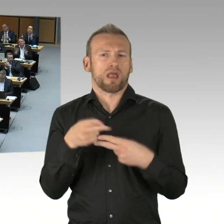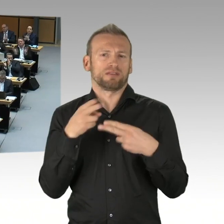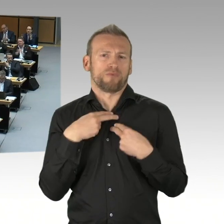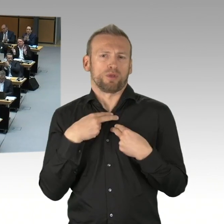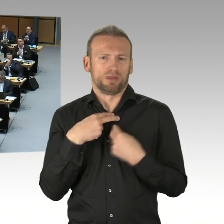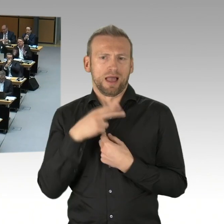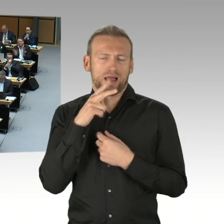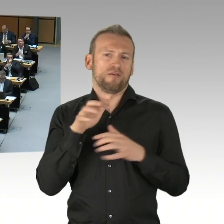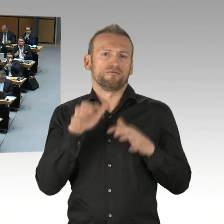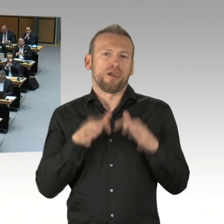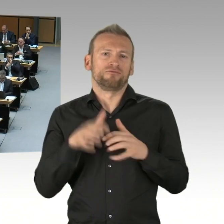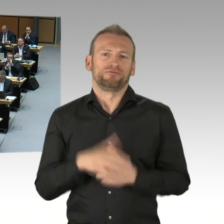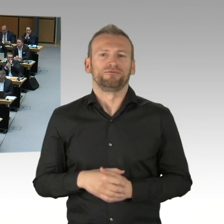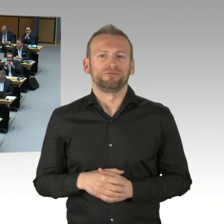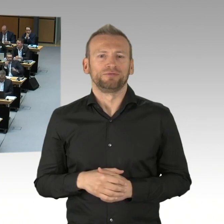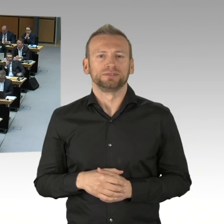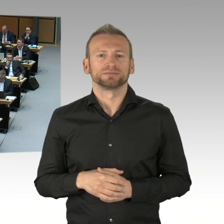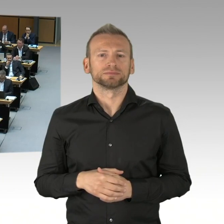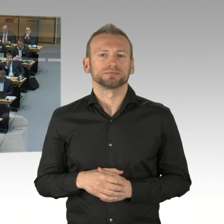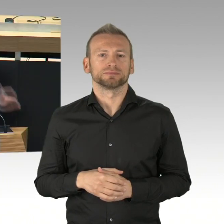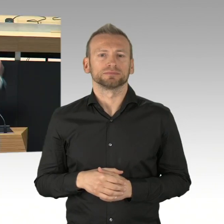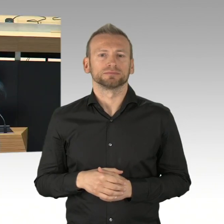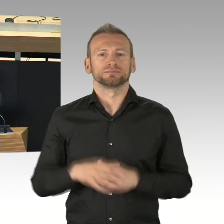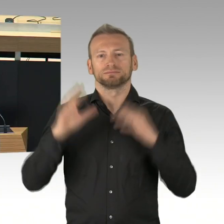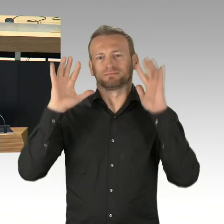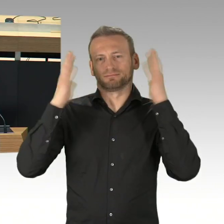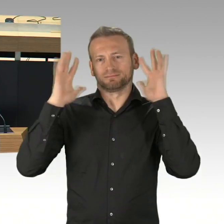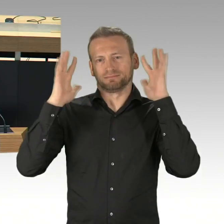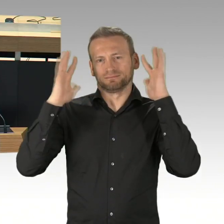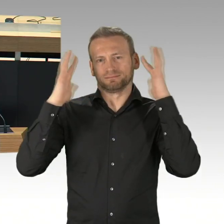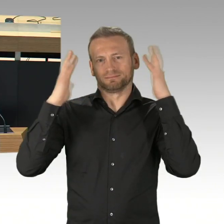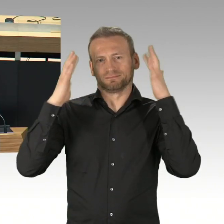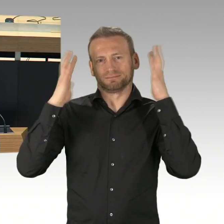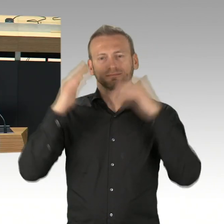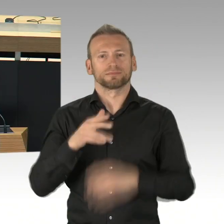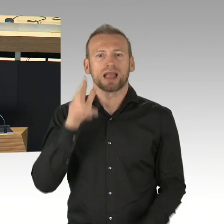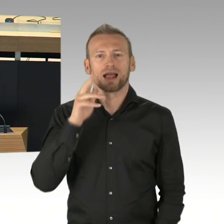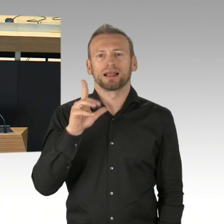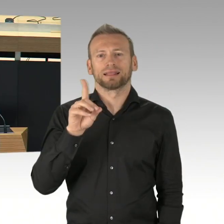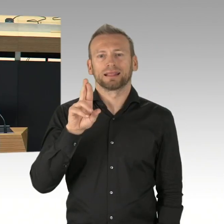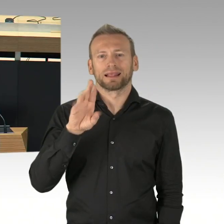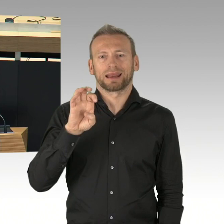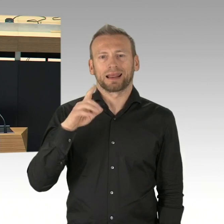Herr Dregger hat jetzt entdeckt, dass sozial ist, was Wohnraum schafft. Hab ich der Frau Spranger vor zwei Jahren schon gesagt, können Sie sich erinnern, Frau Spranger?